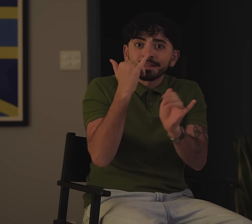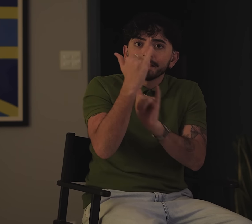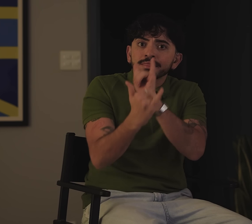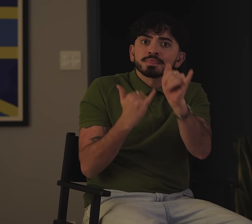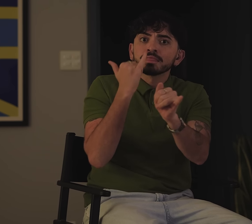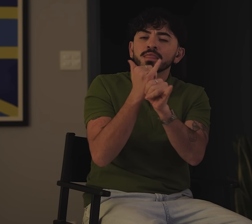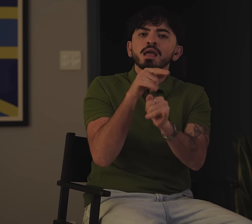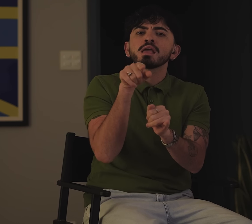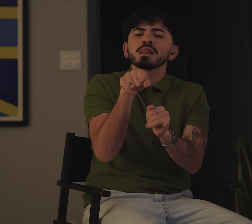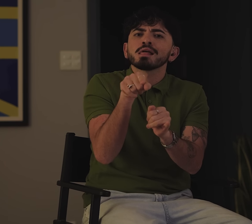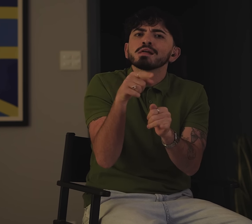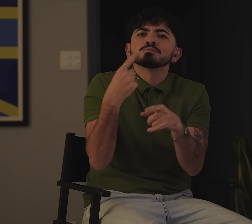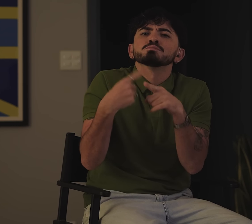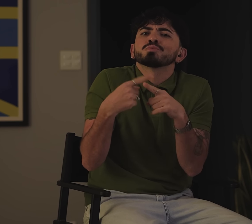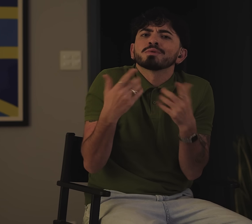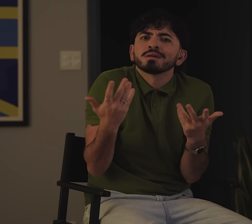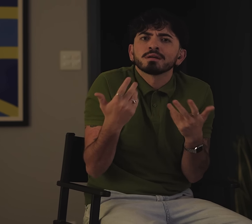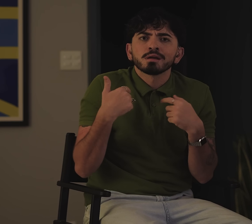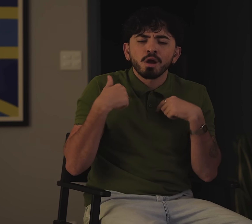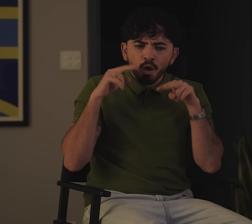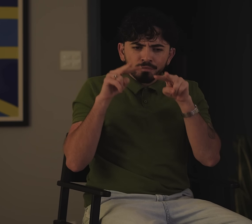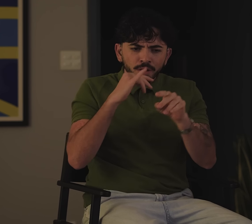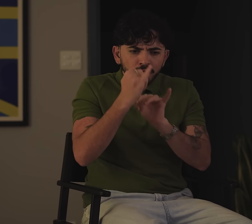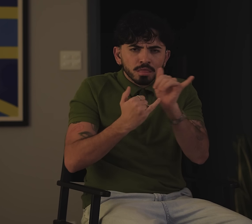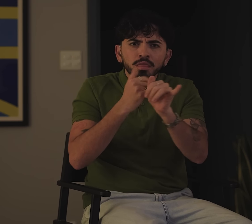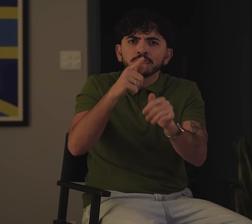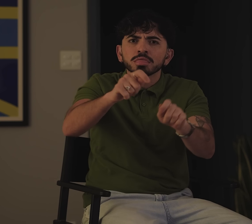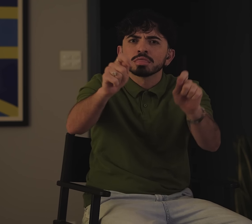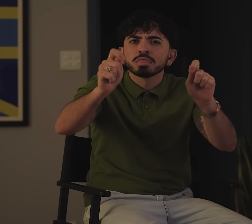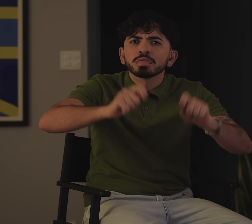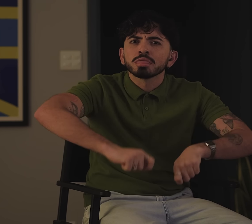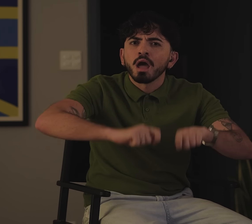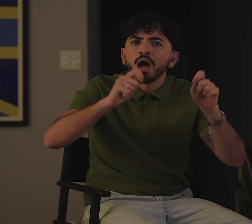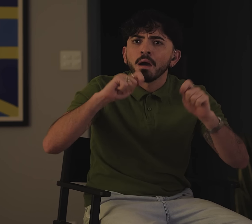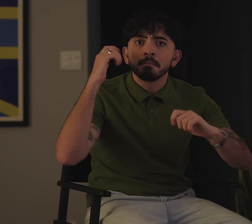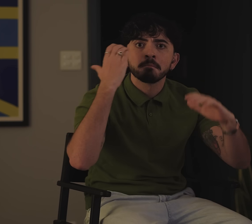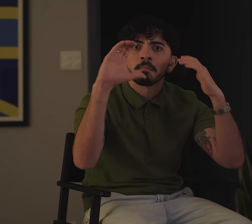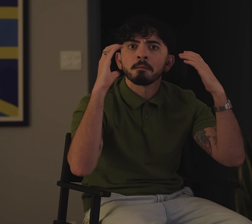A internet foi o espaço que encontrei para falar